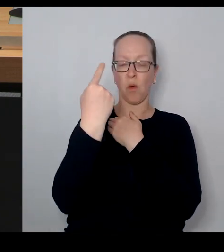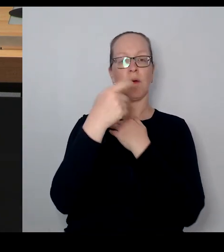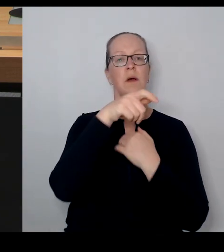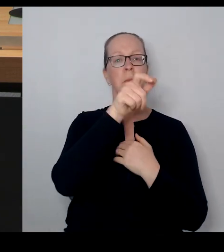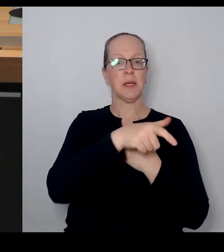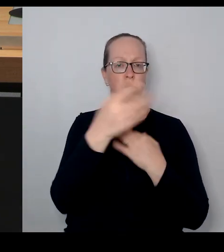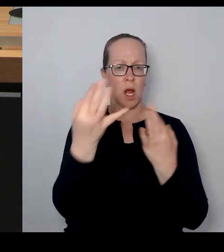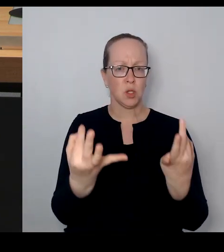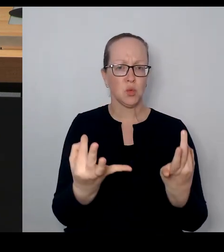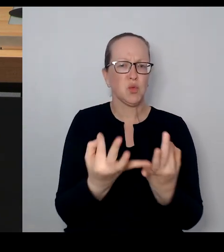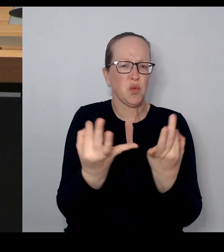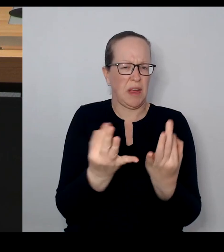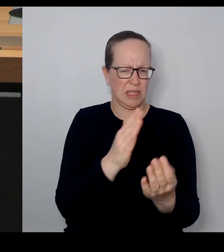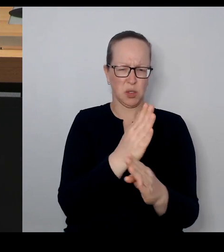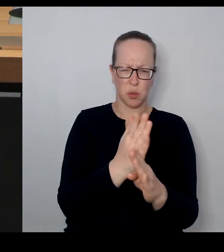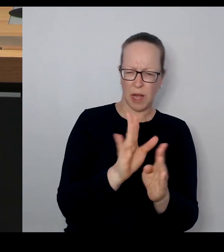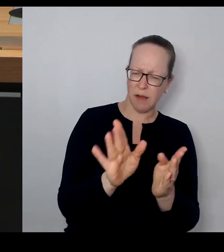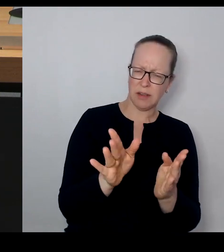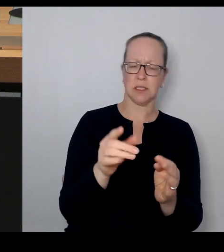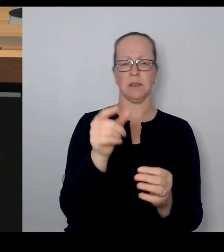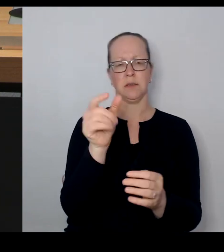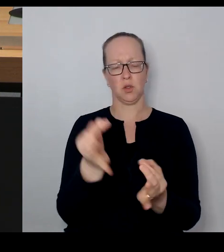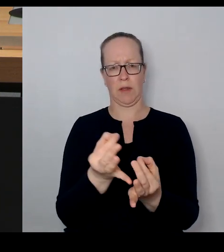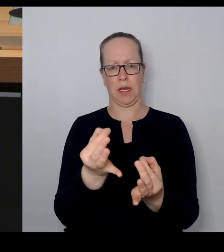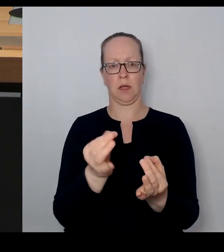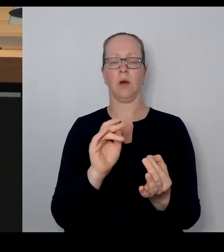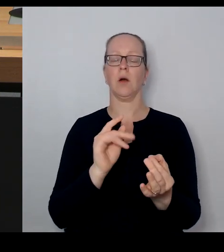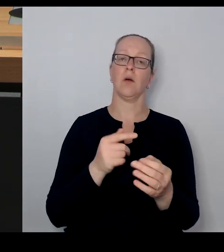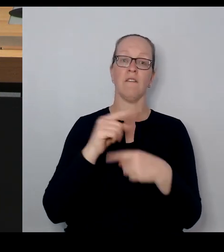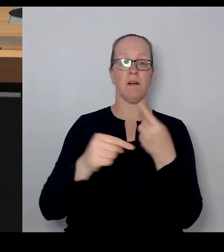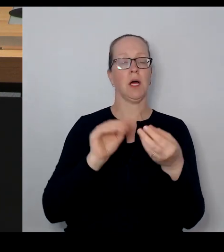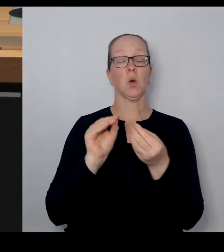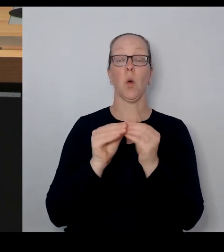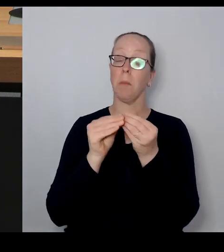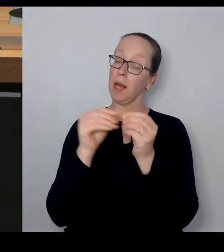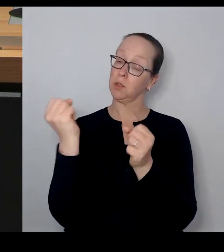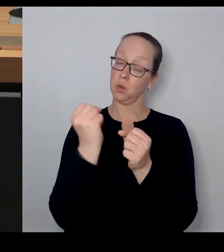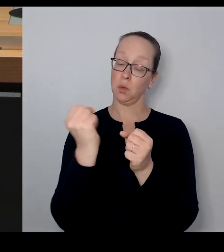geschuldet, ebenso aber auch der nicht mehr zeitgemäßen Behördentechnik.